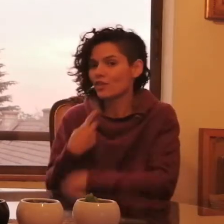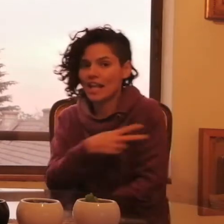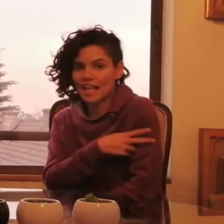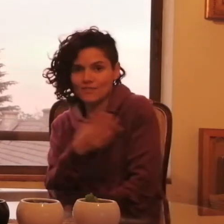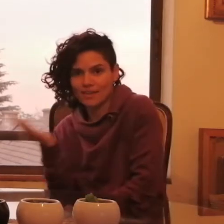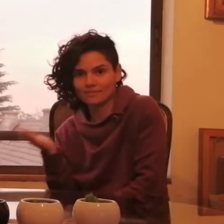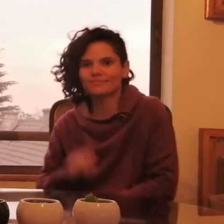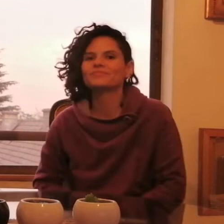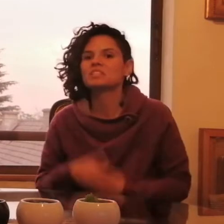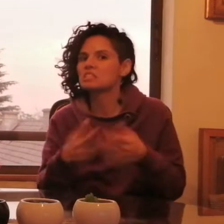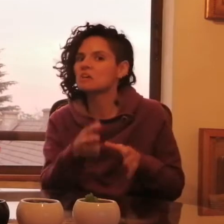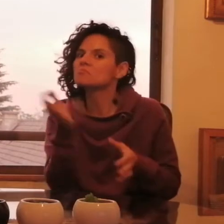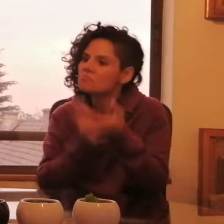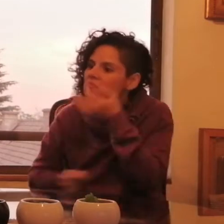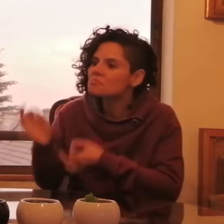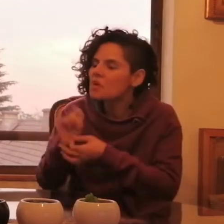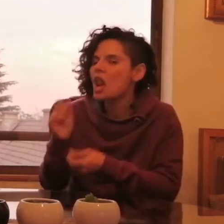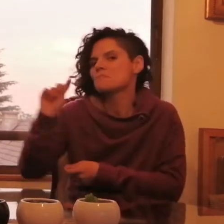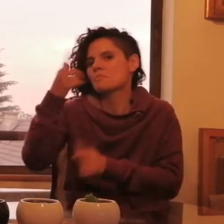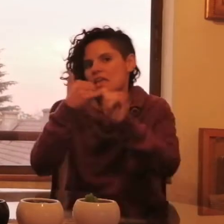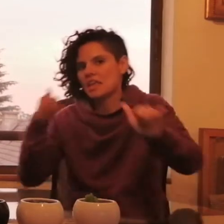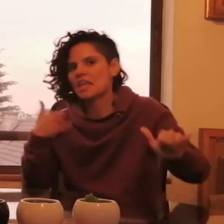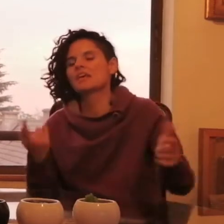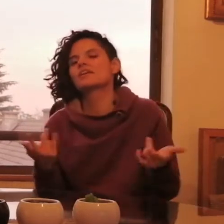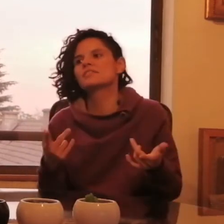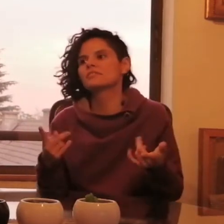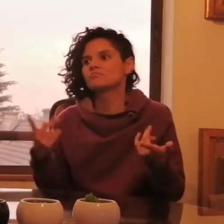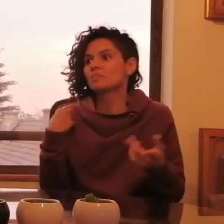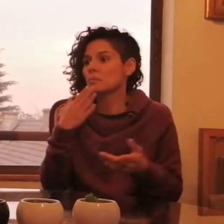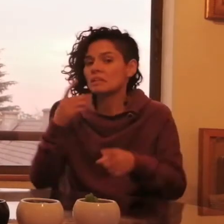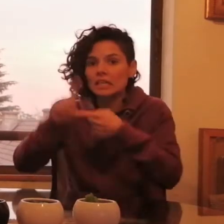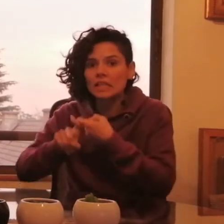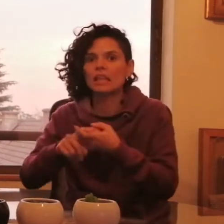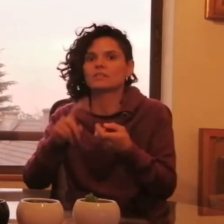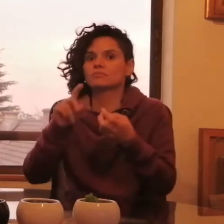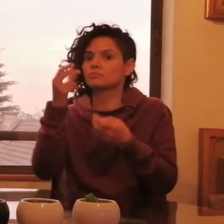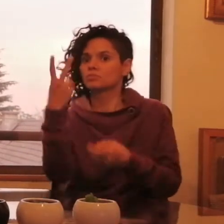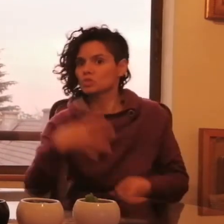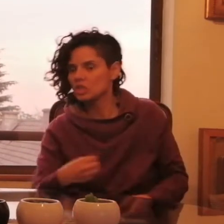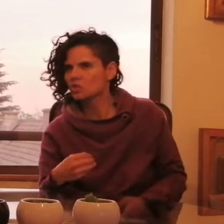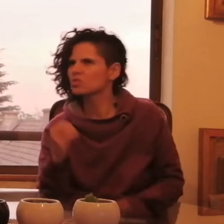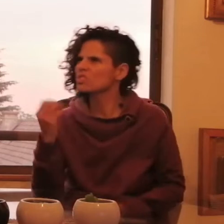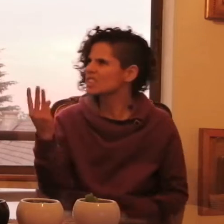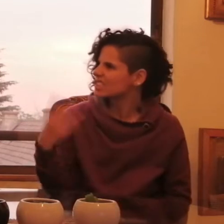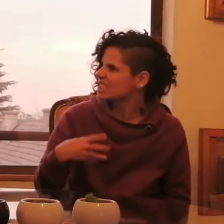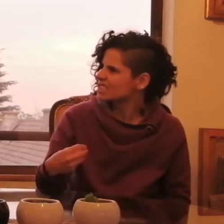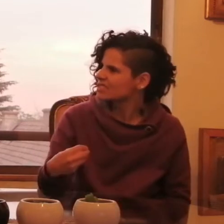ya nos contó su paso por la primera ingeniería en su vida, ya está casada ya tiene dos hijos o tres